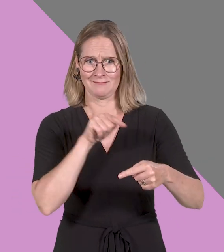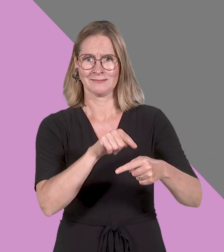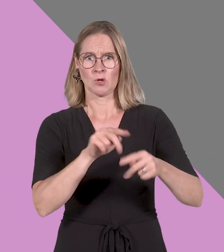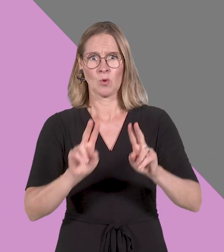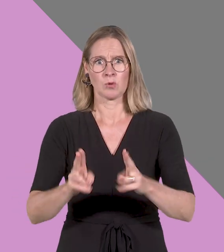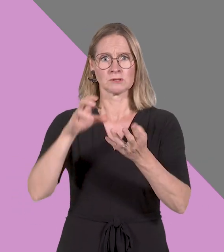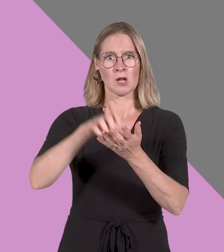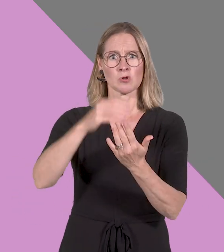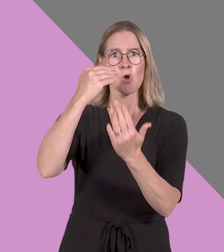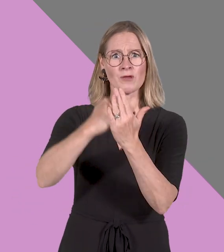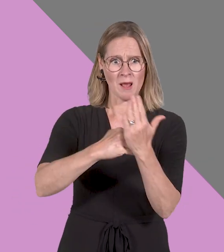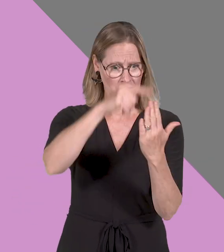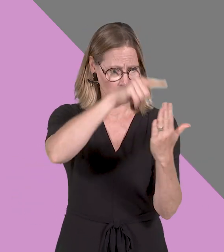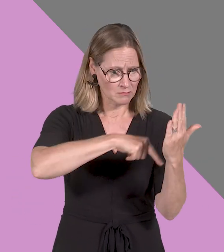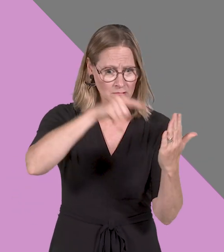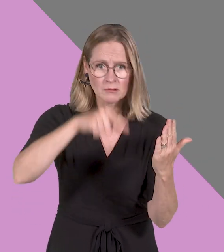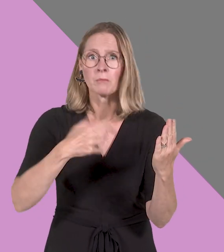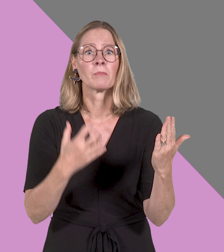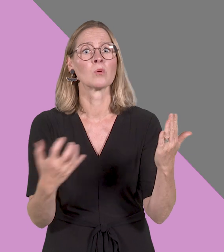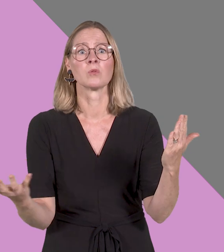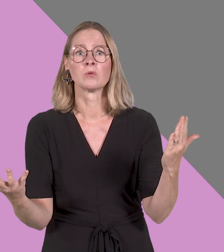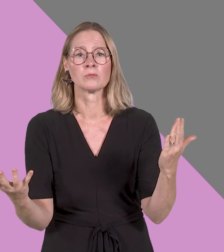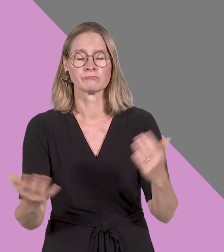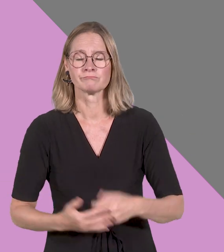joka puuttuu uudesta hallitusohjelmasta.